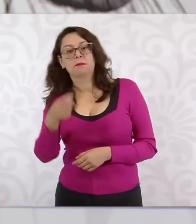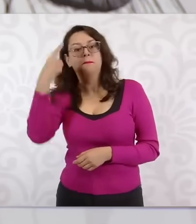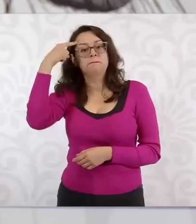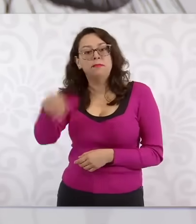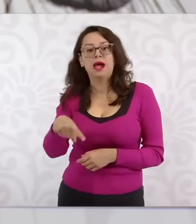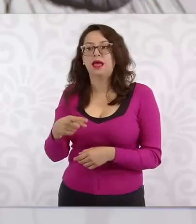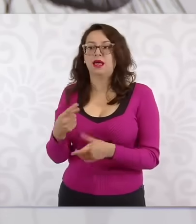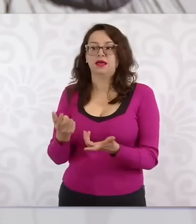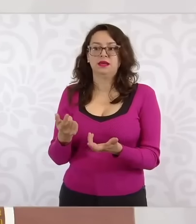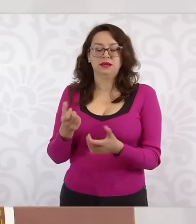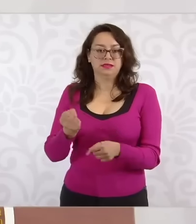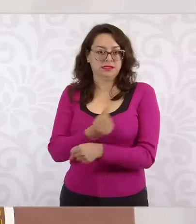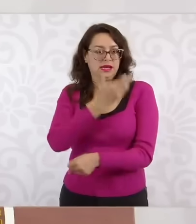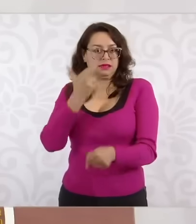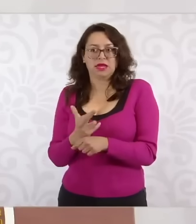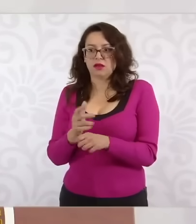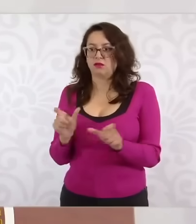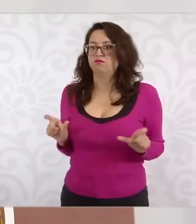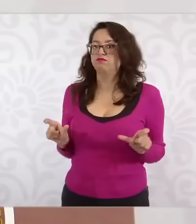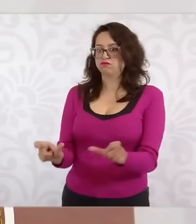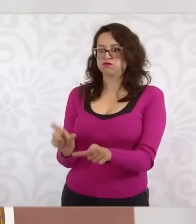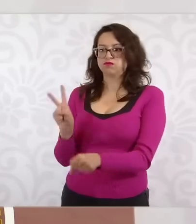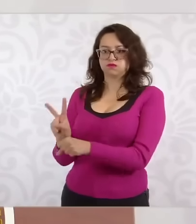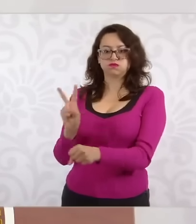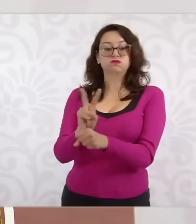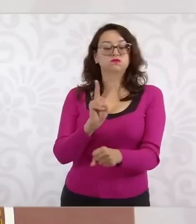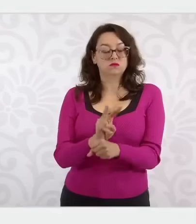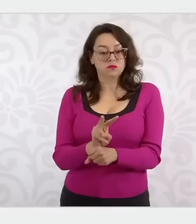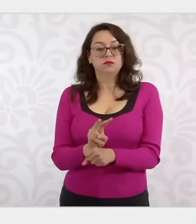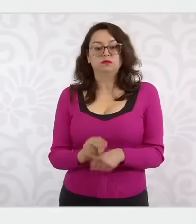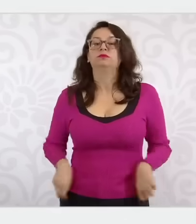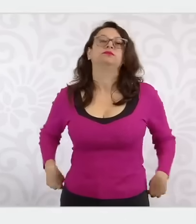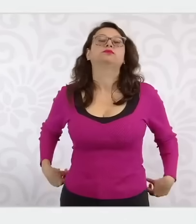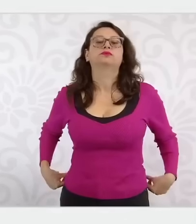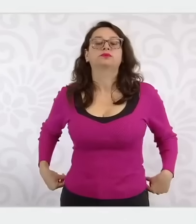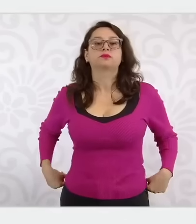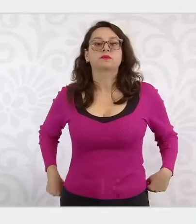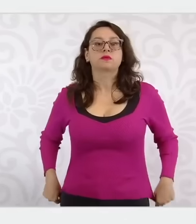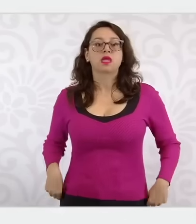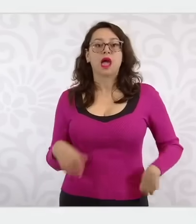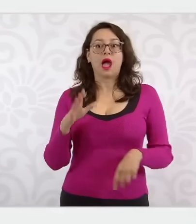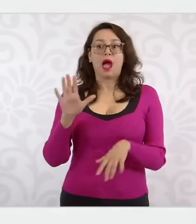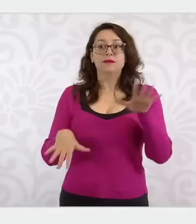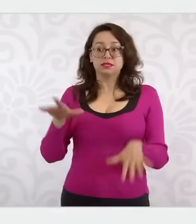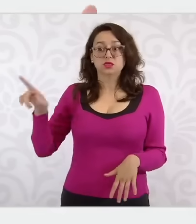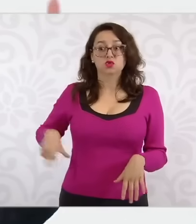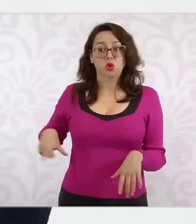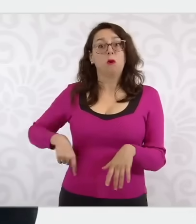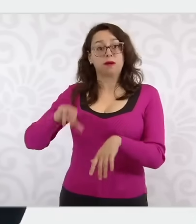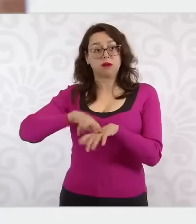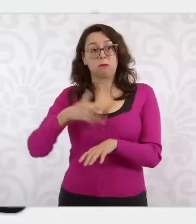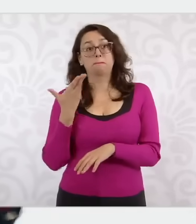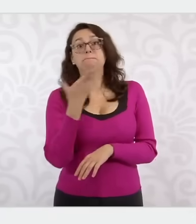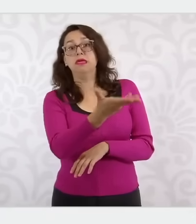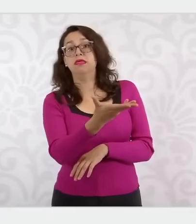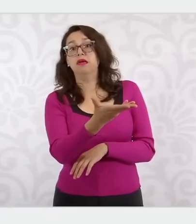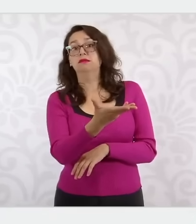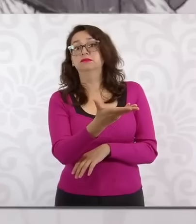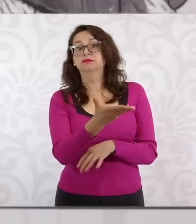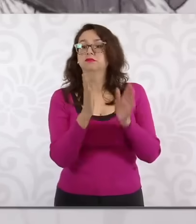fiscalías eh piden los gobernadores que haya un elemento de e un oficial de defensa o de marina